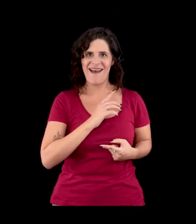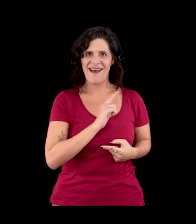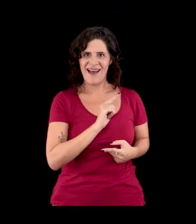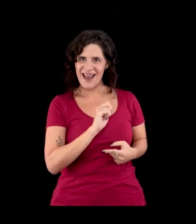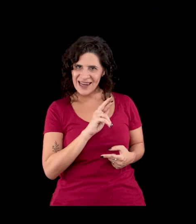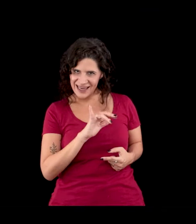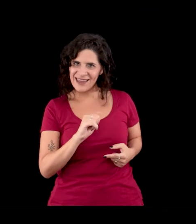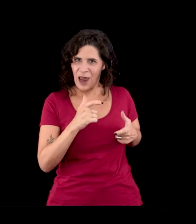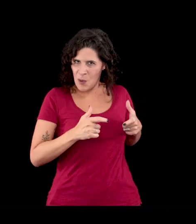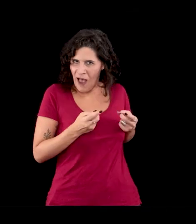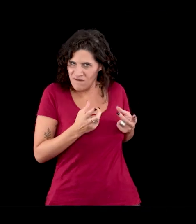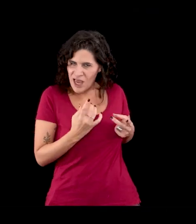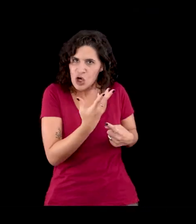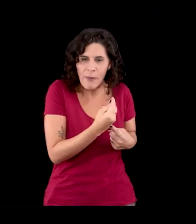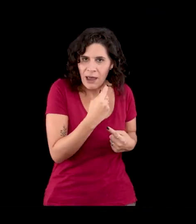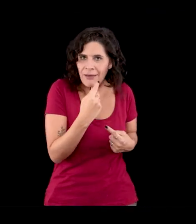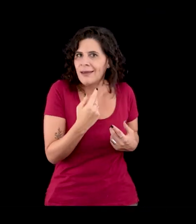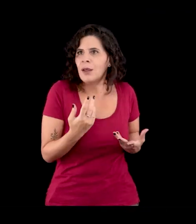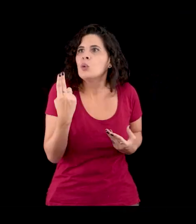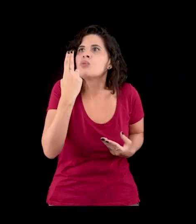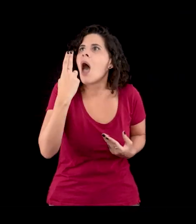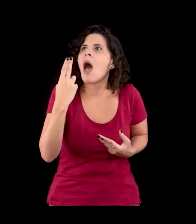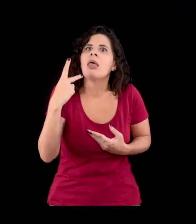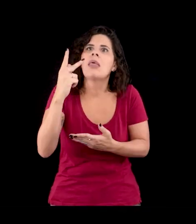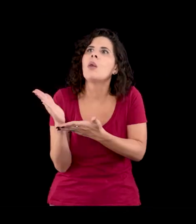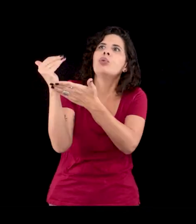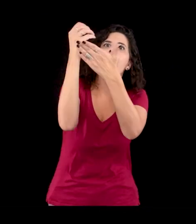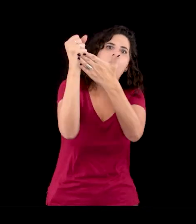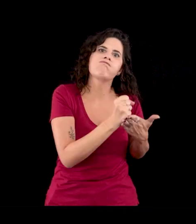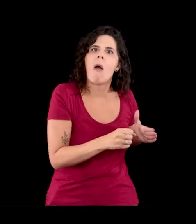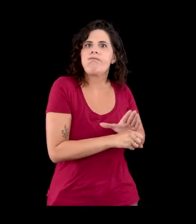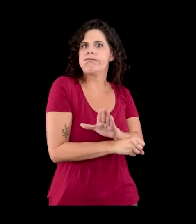não caberia preservar o acervo do Sérgio Camargo,